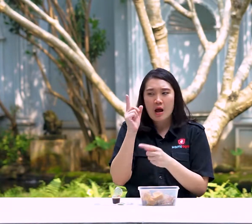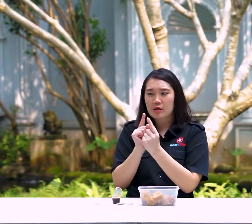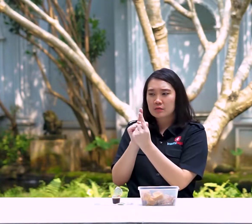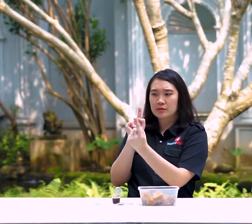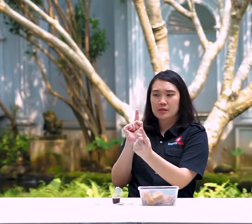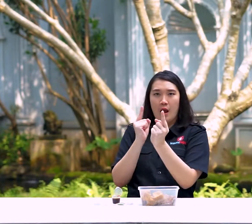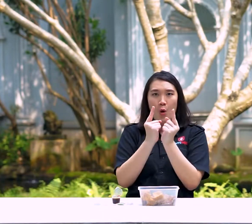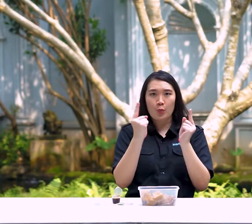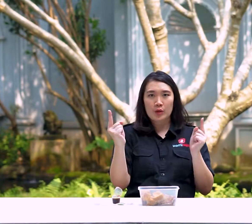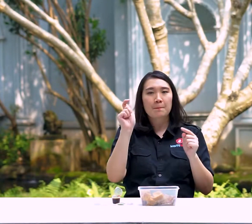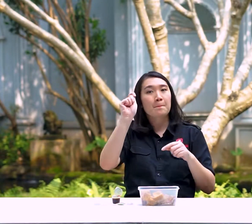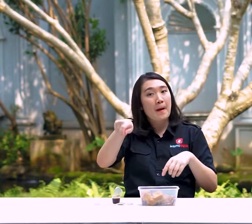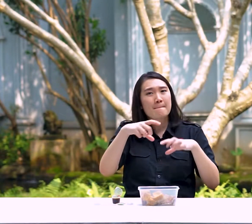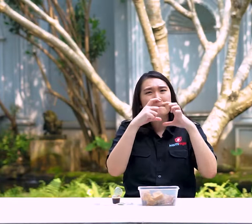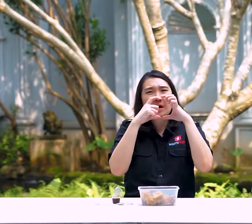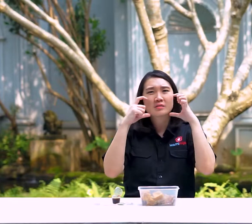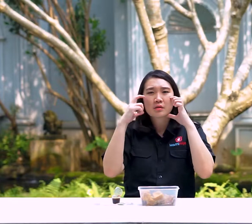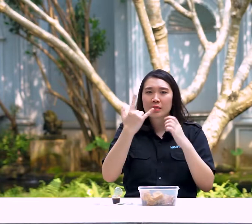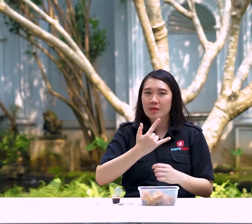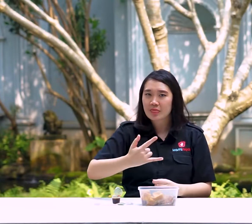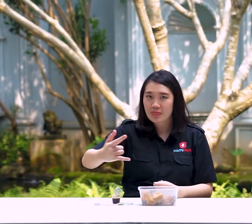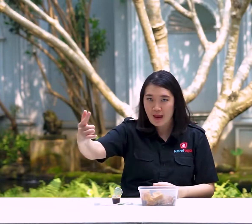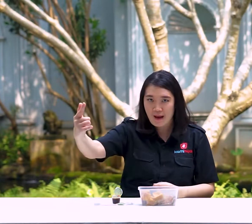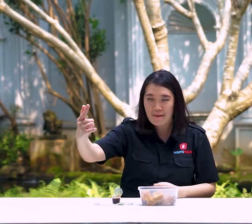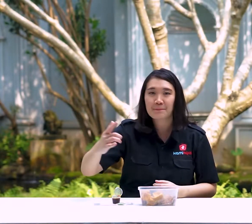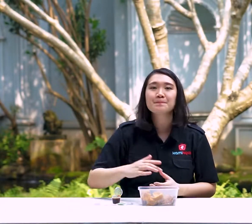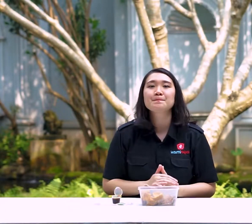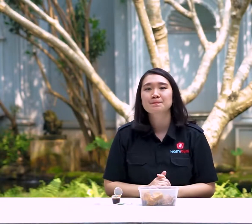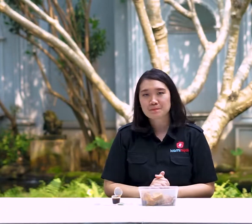dengan ketat, tetap memakai masker, jaga jarak.